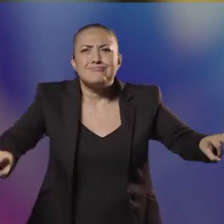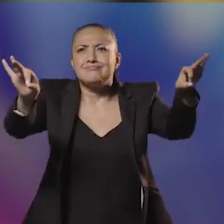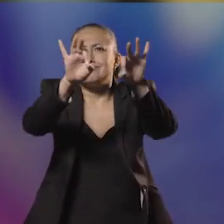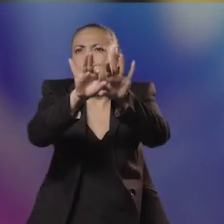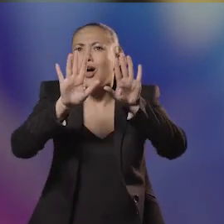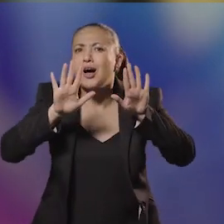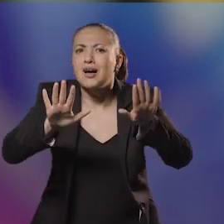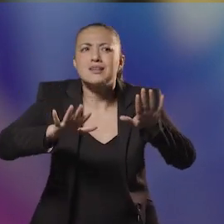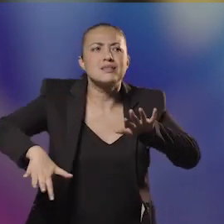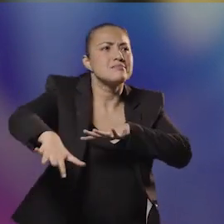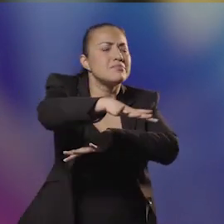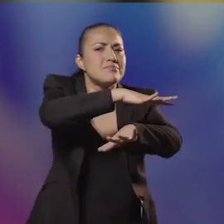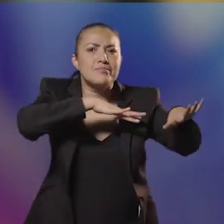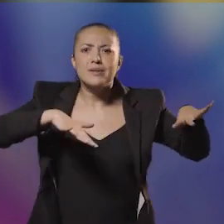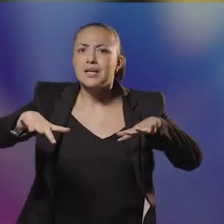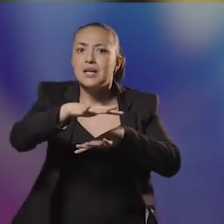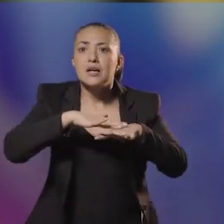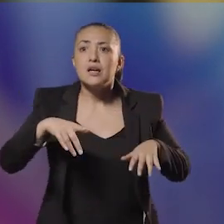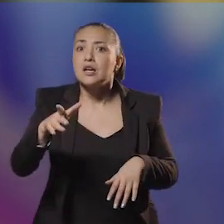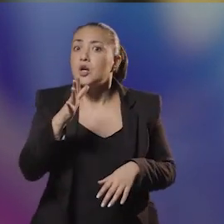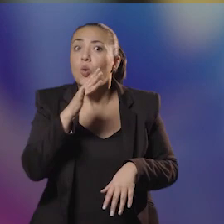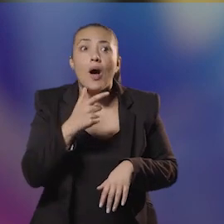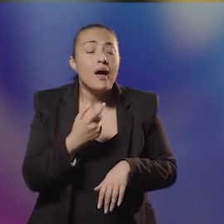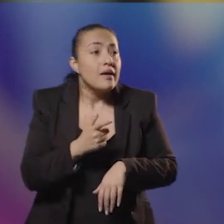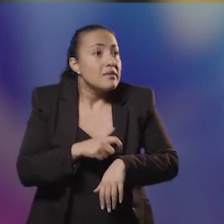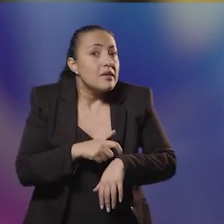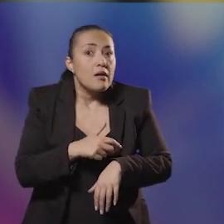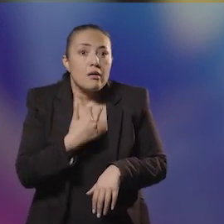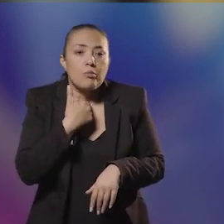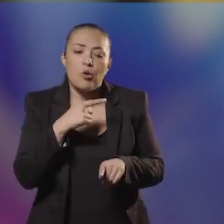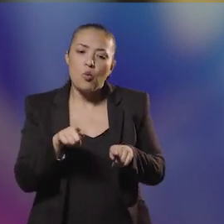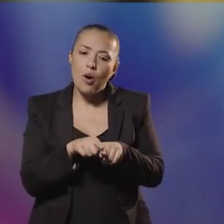que cuando tú no le dedicas tiempo a tener una sexualidad sana,